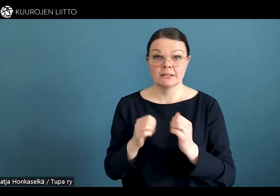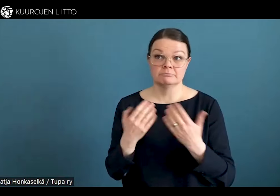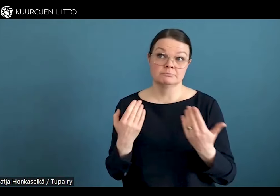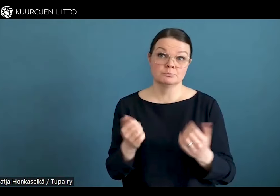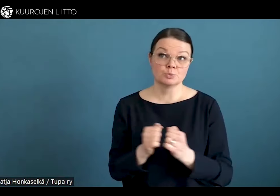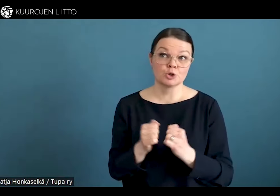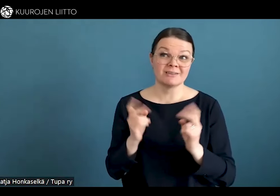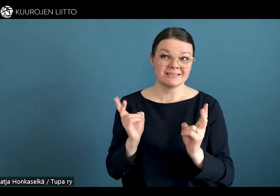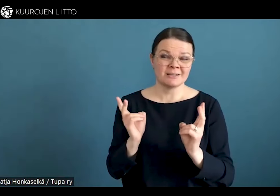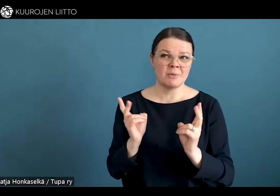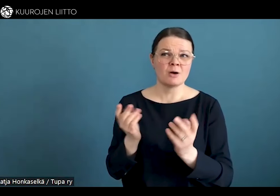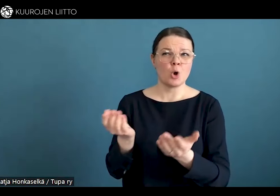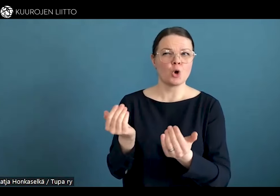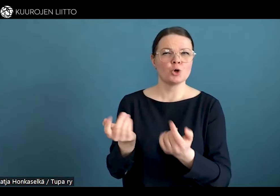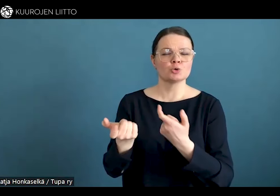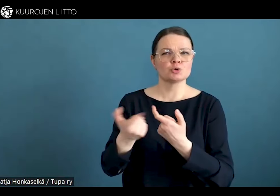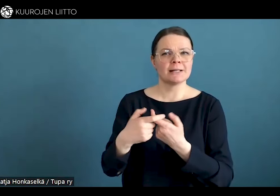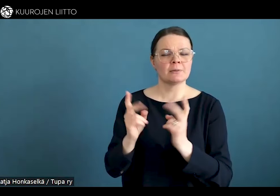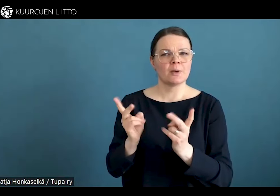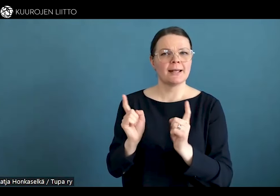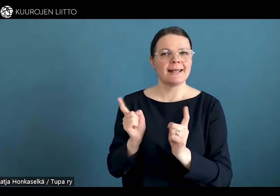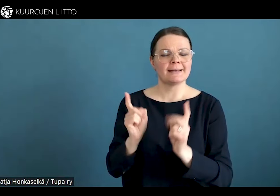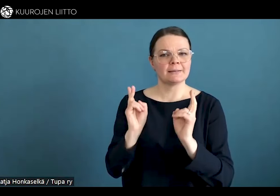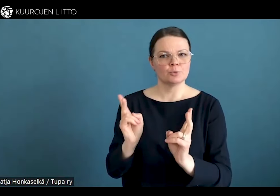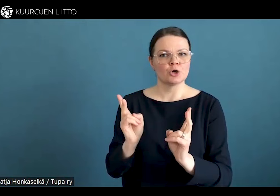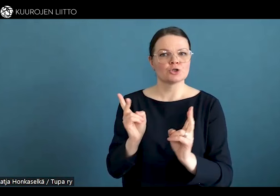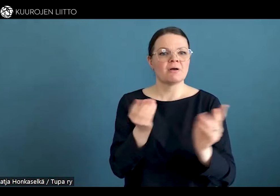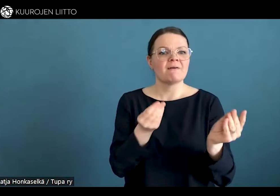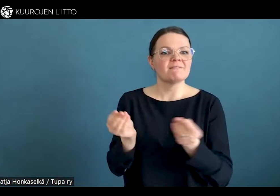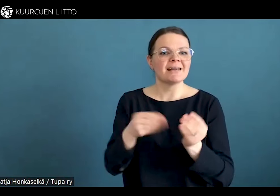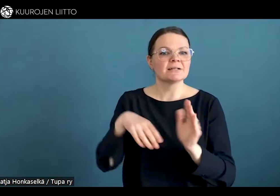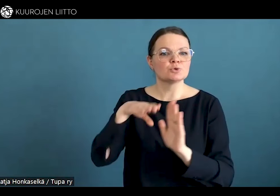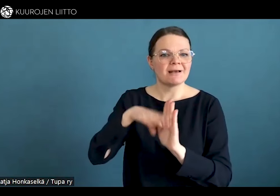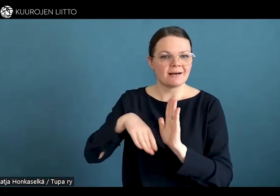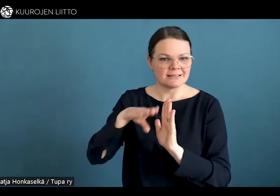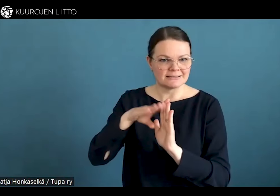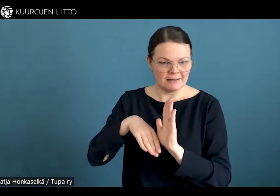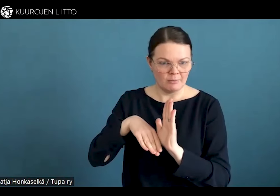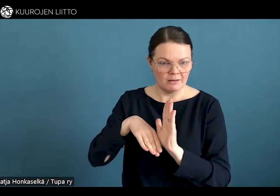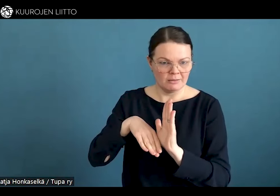Odotuksia liittyy myös välitysjärjestelmän uusimiseen, -